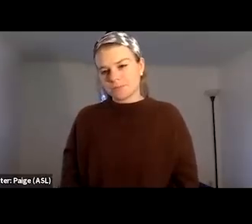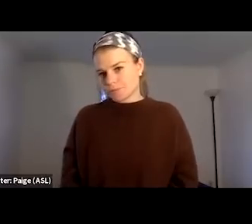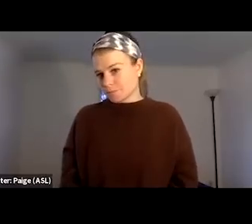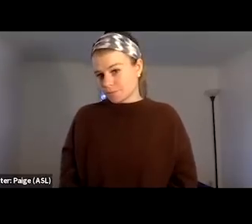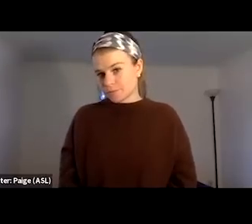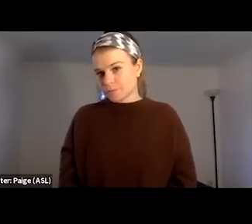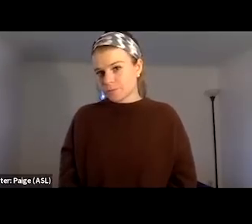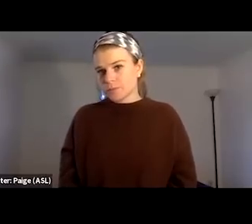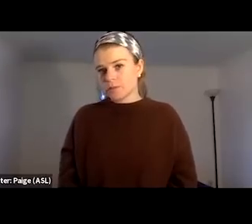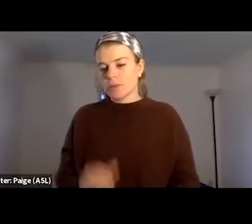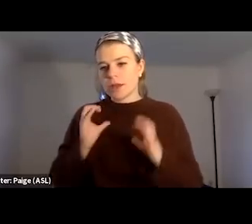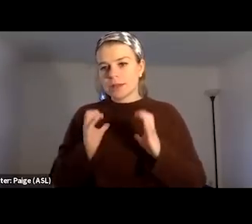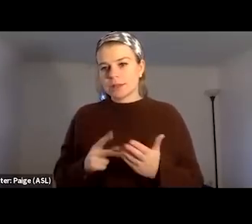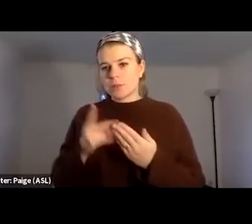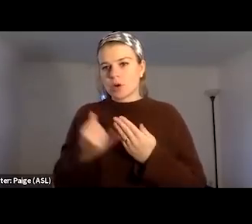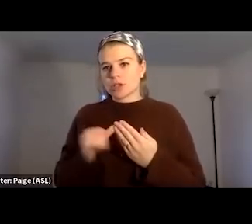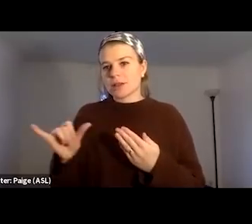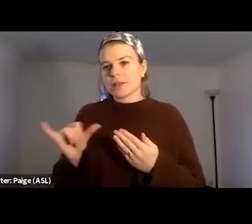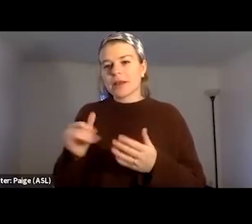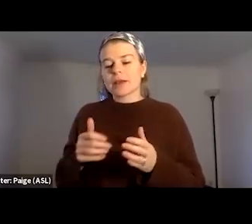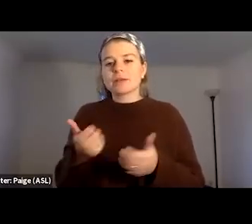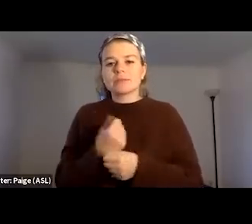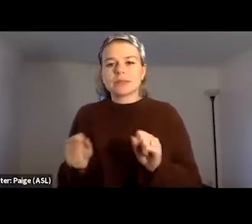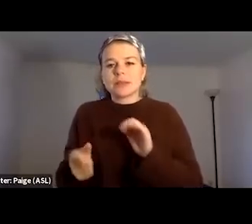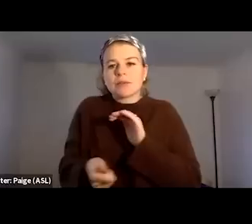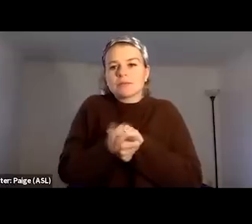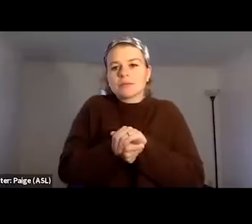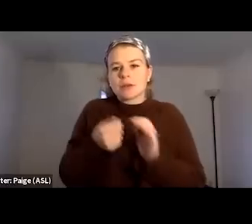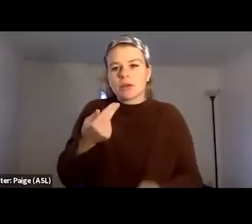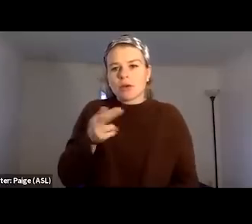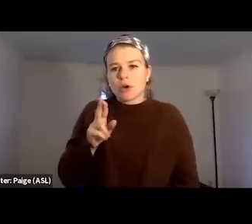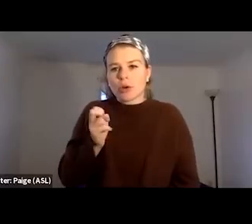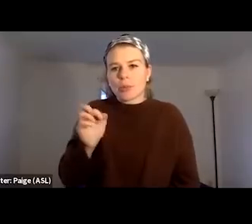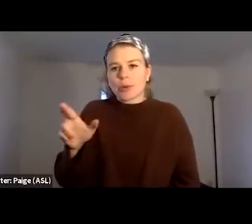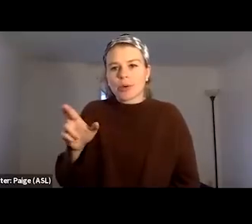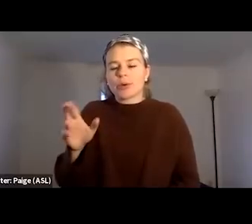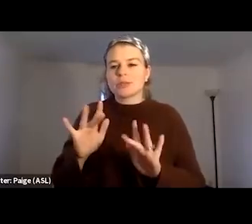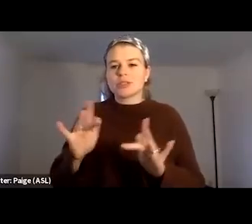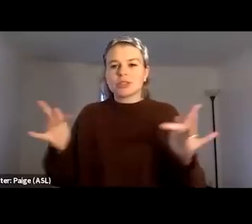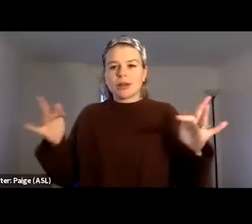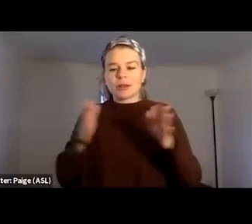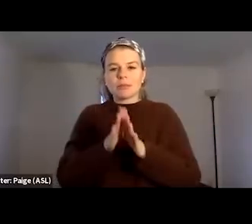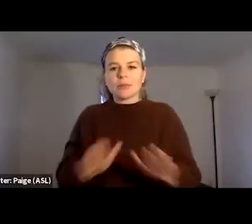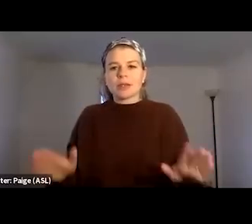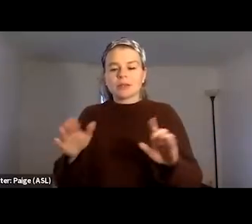"El Proyecto Ciudadanos es como un puerto, como un brillante pedazo del mar para todas esas almas perdidas.